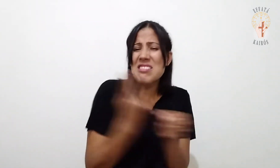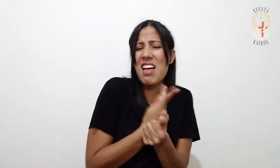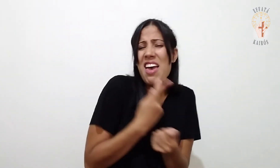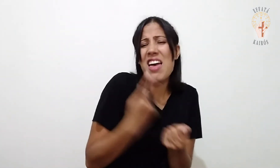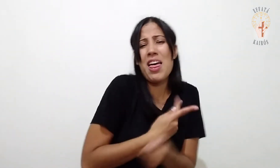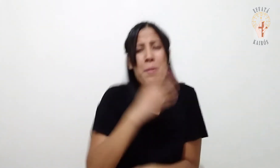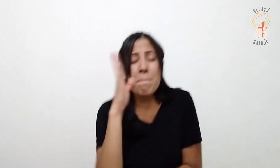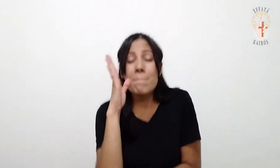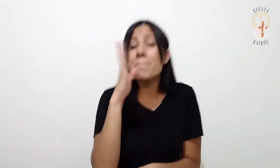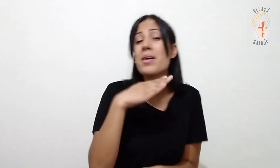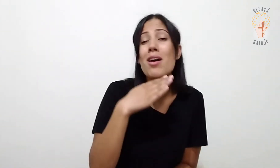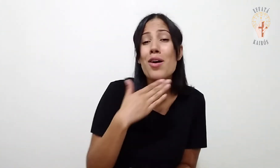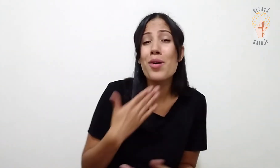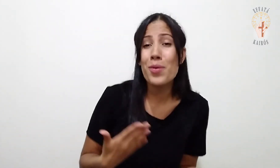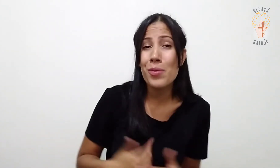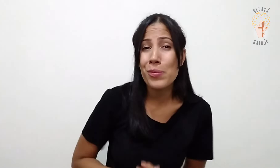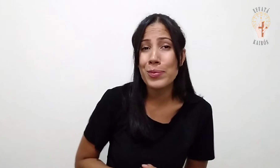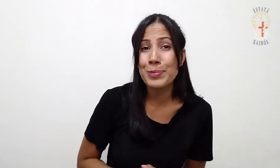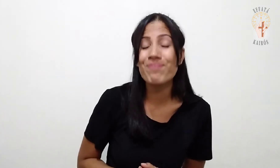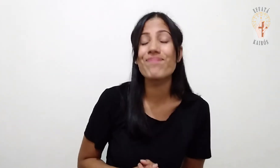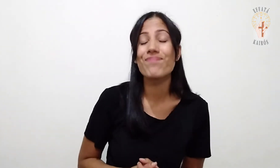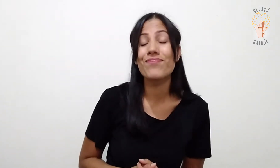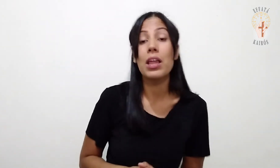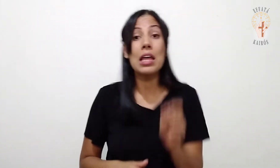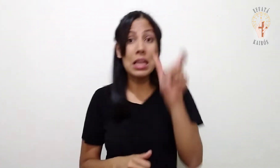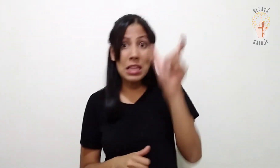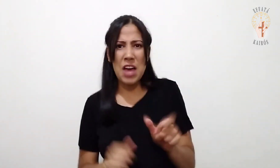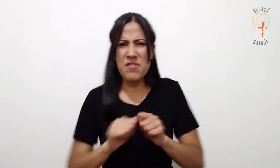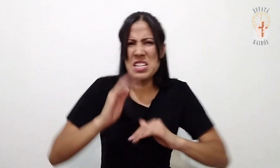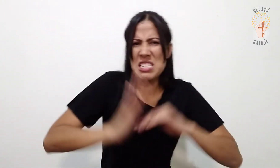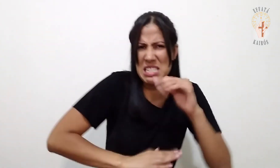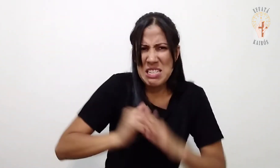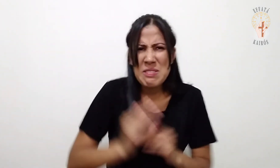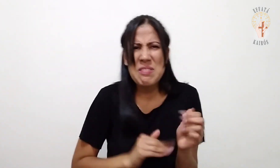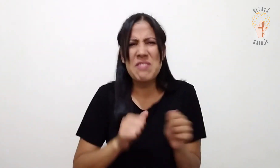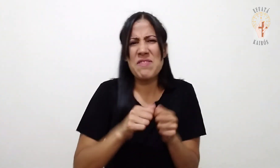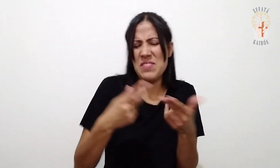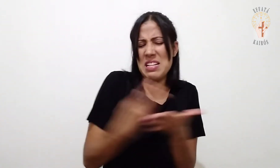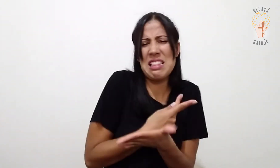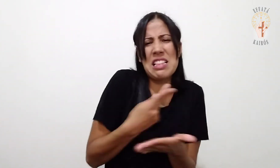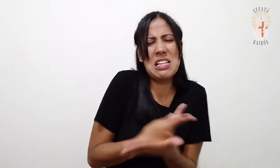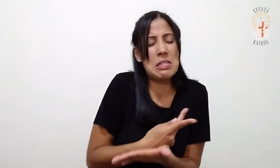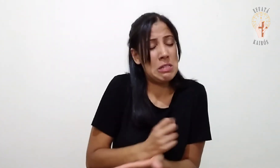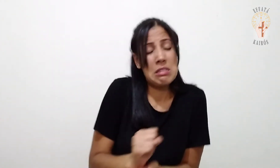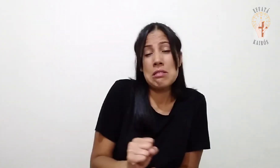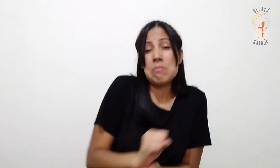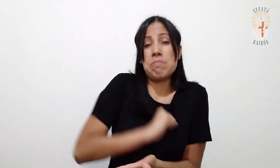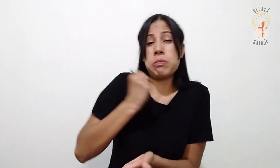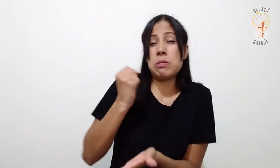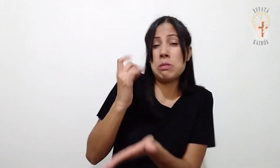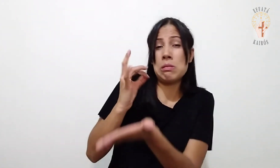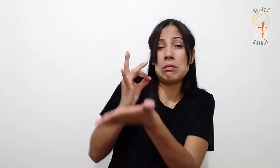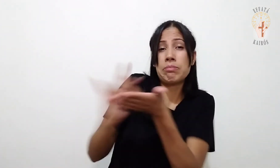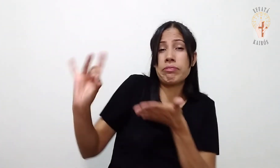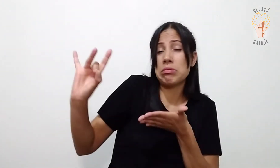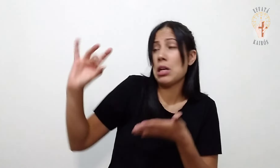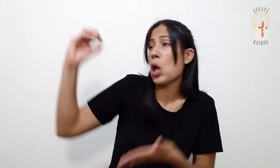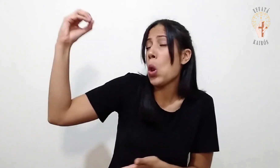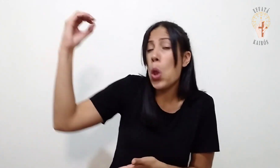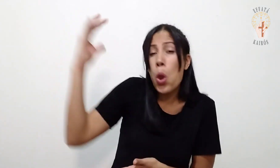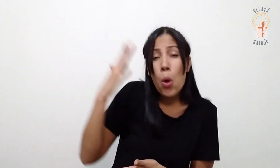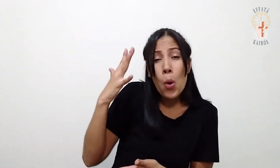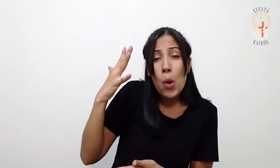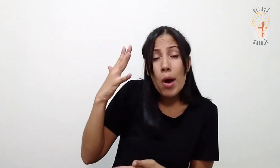porque suas ações eram más. (Jo 3,20) Quem pratica o mal odeia a luz e não se aproxima da luz,